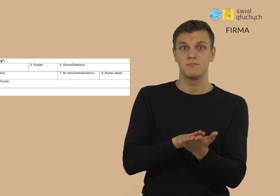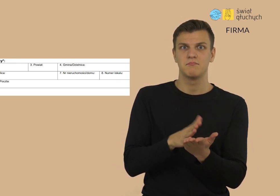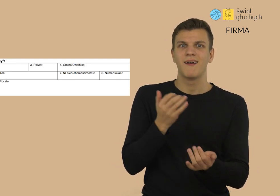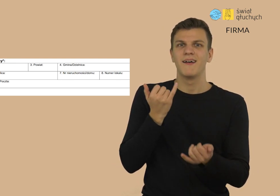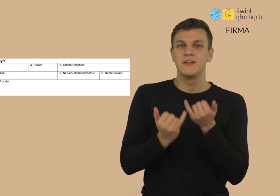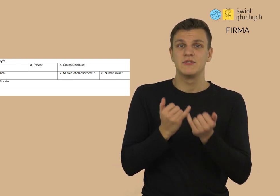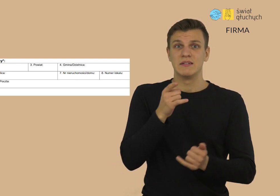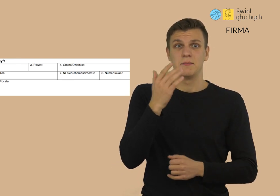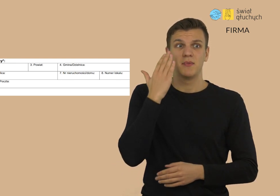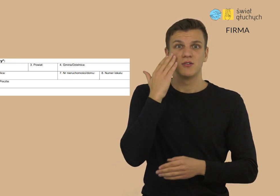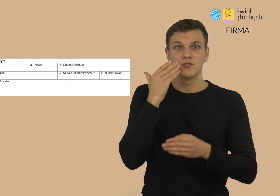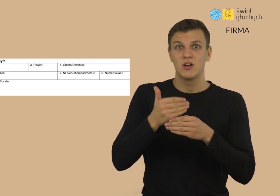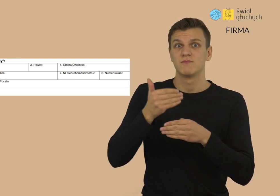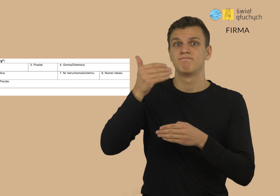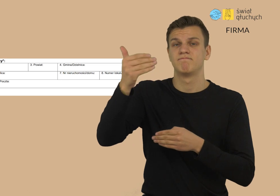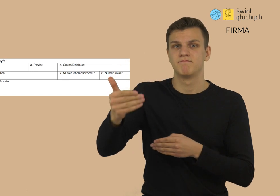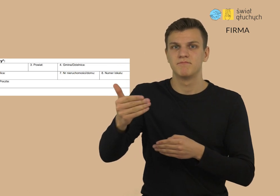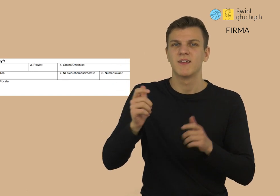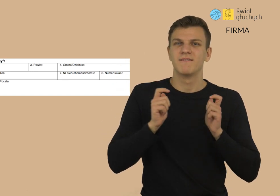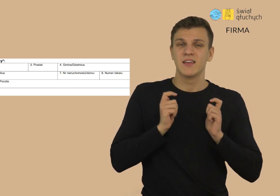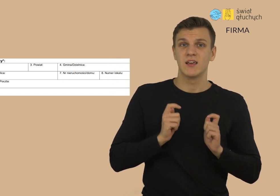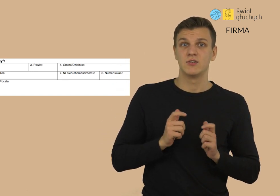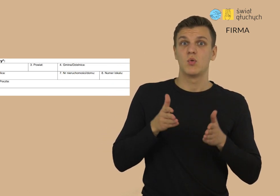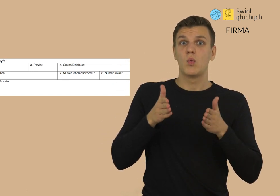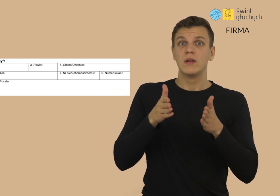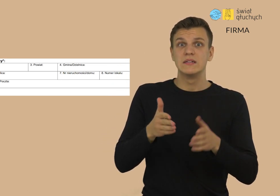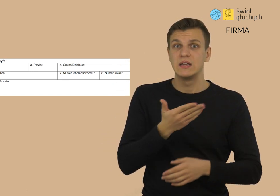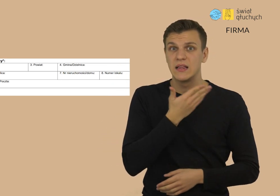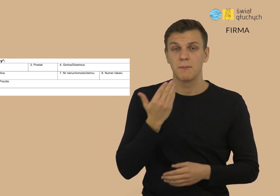Jeśli mieszkasz w miejscu nietypowym, bez nazwy ulicy,